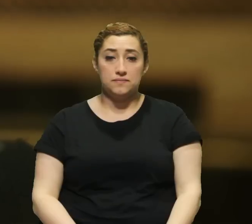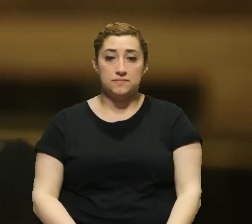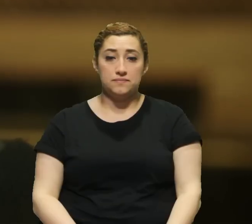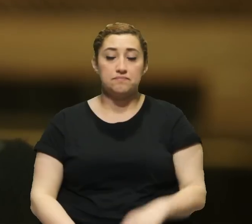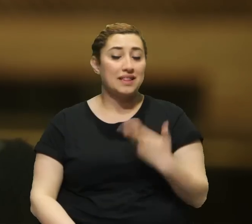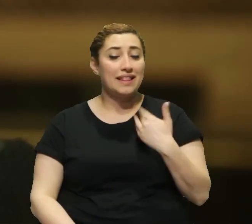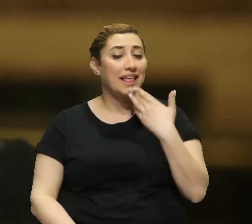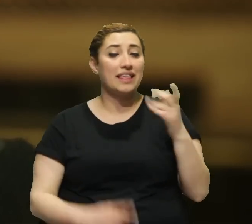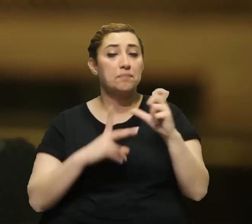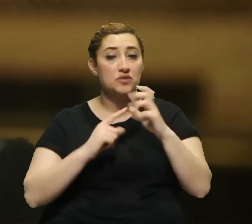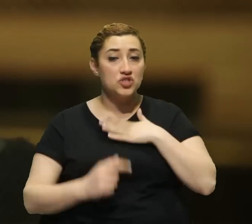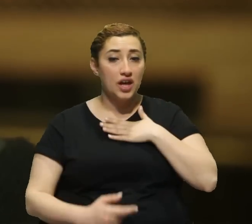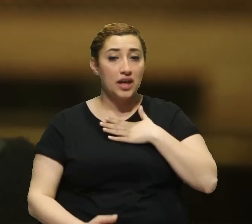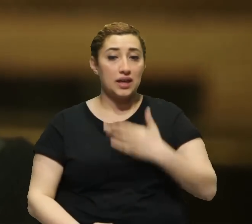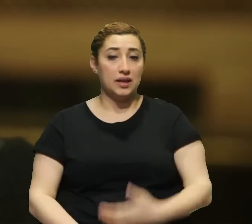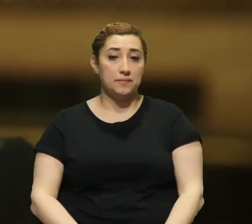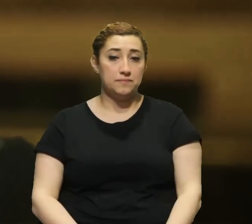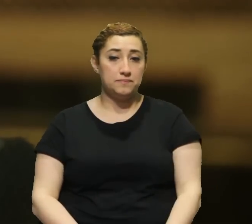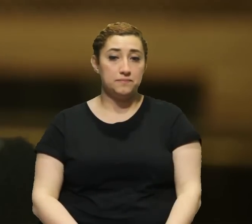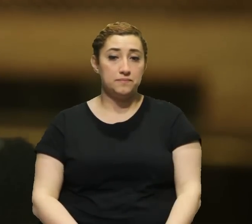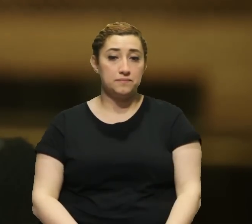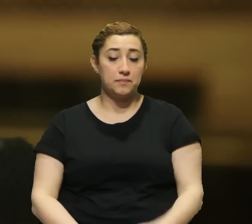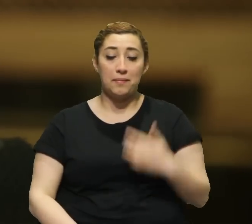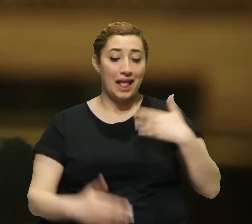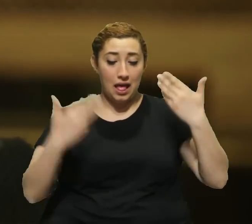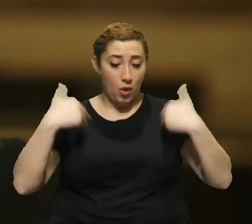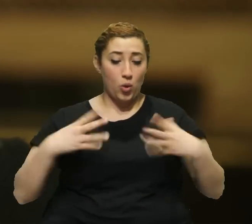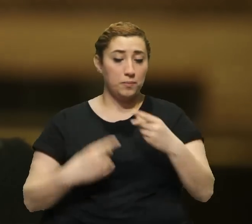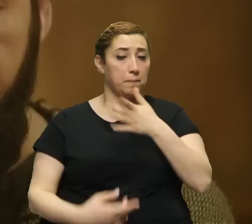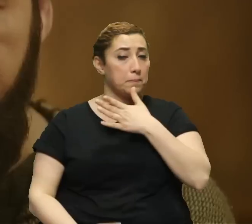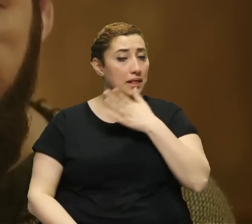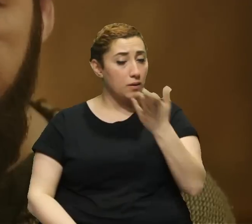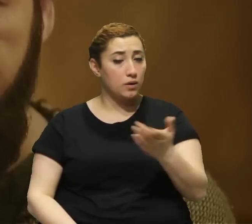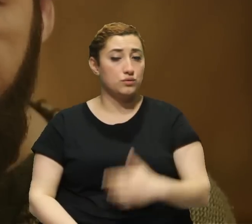Ne diyeyim Şeyh'im ne halde isek bilensiniz.